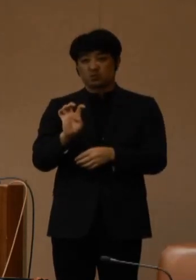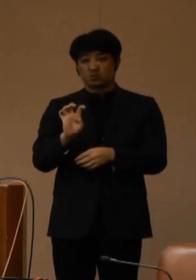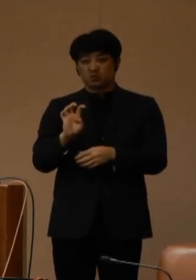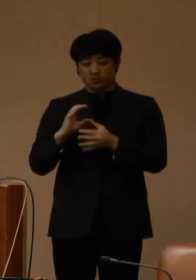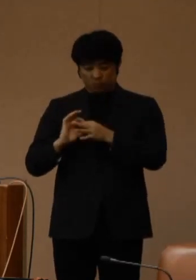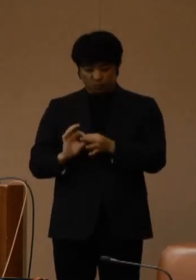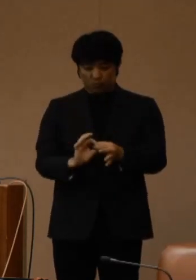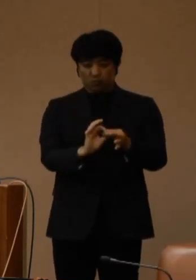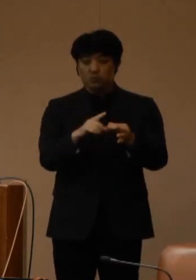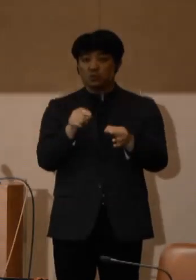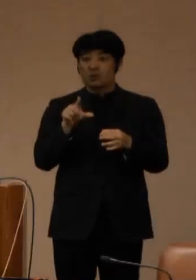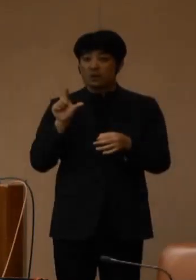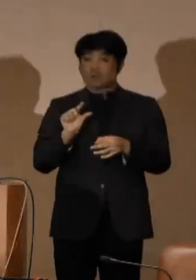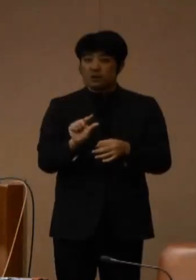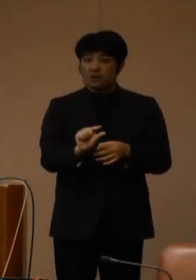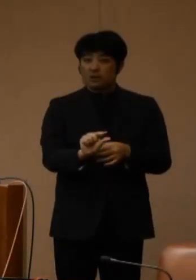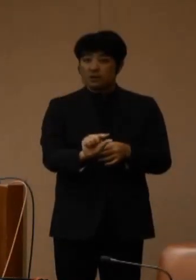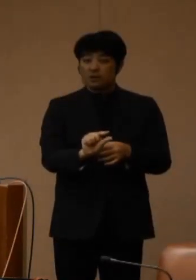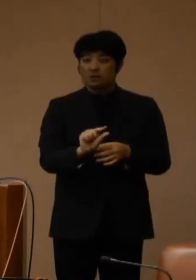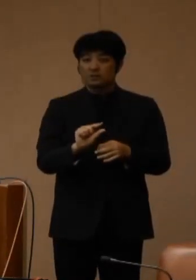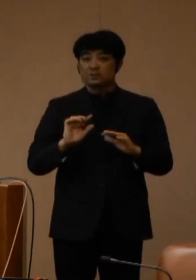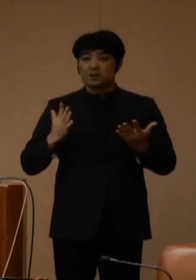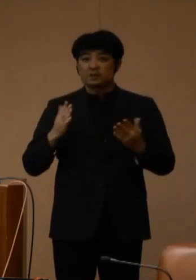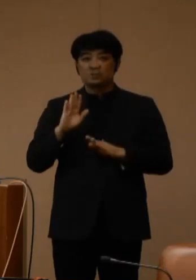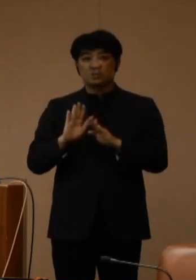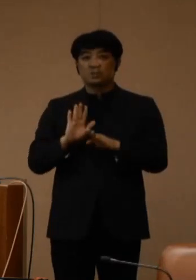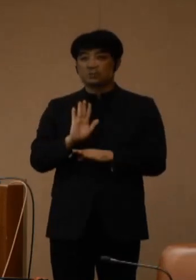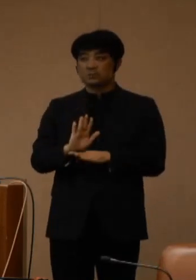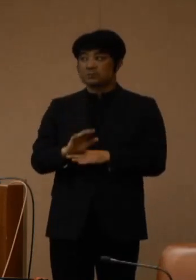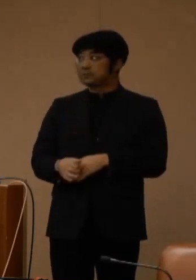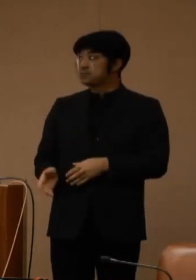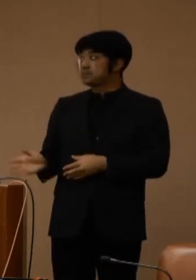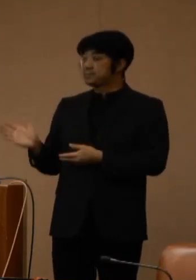減少の兆しが見えない状況です。